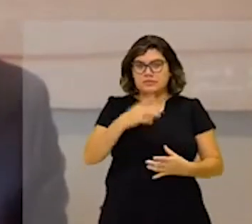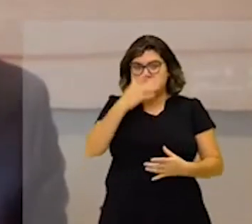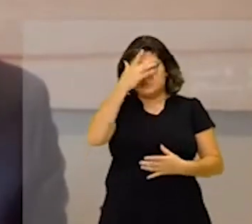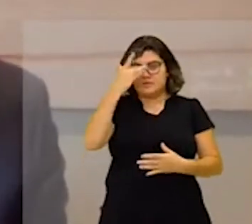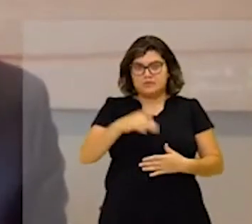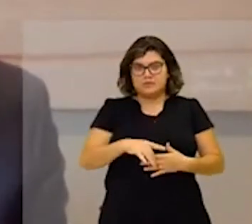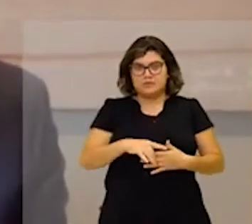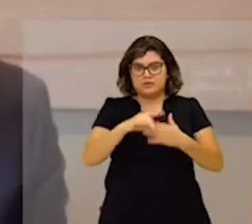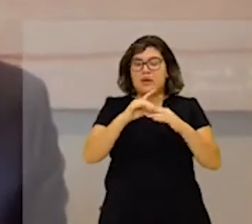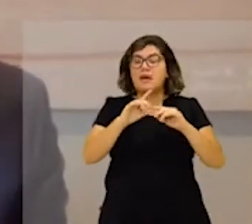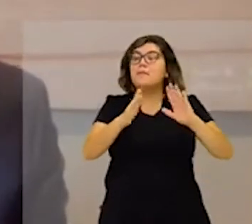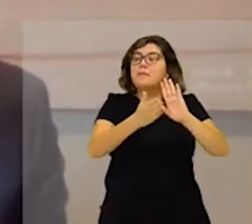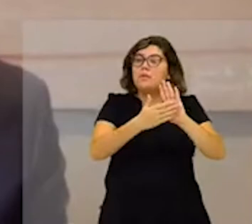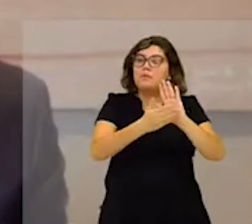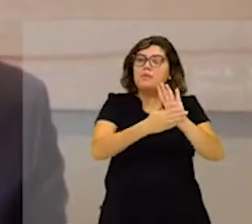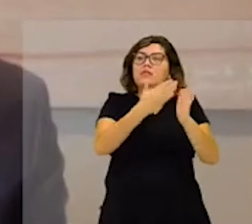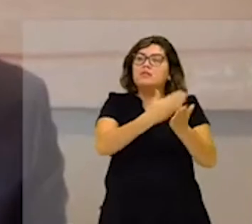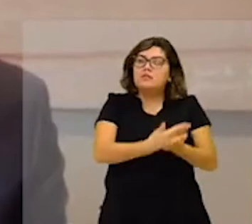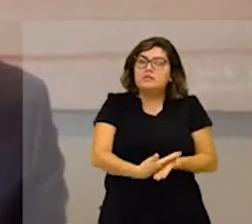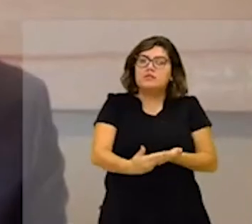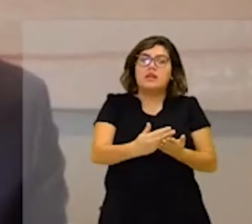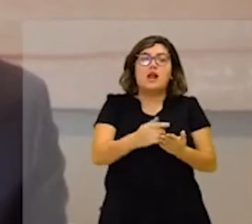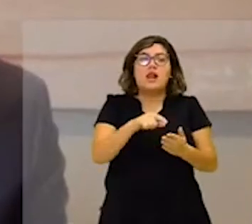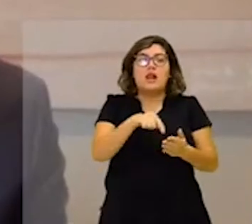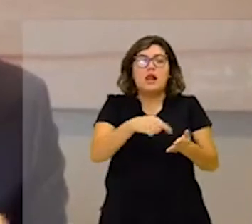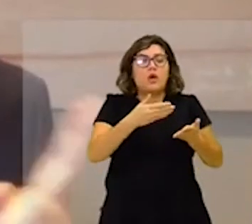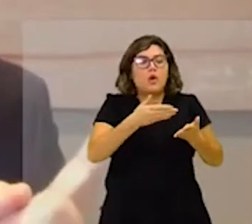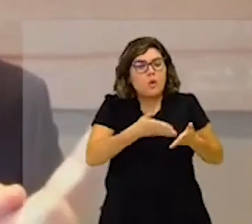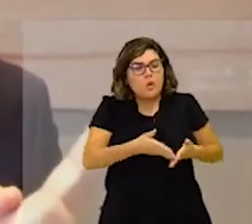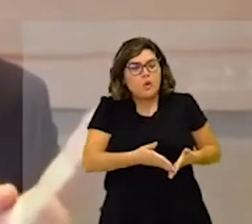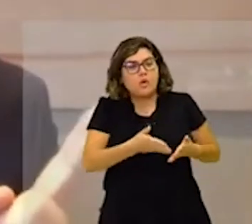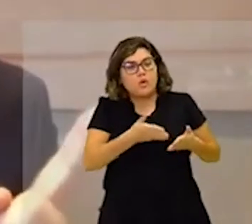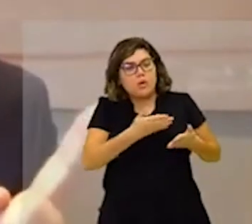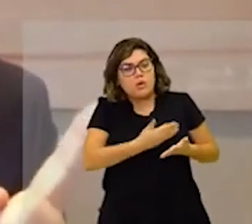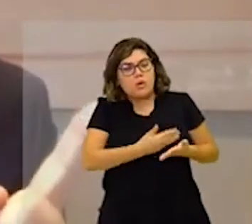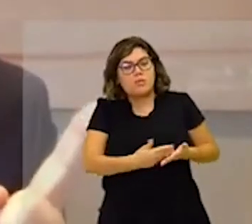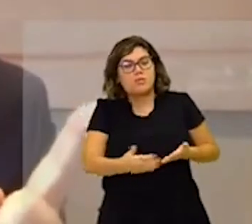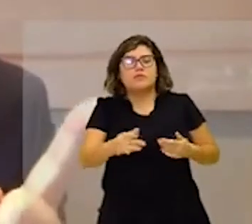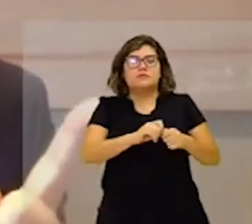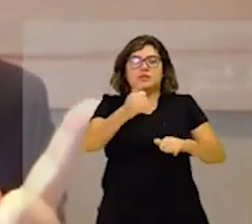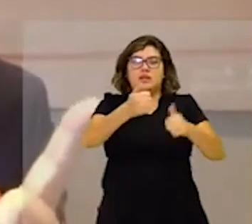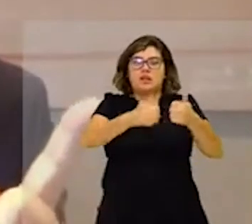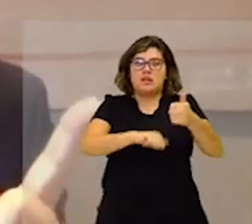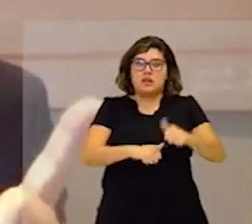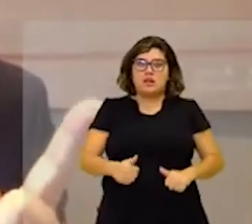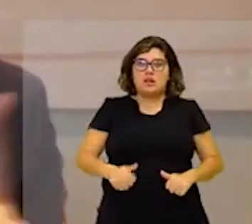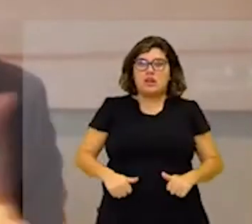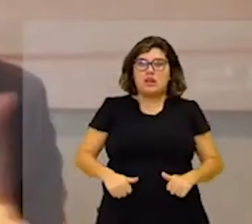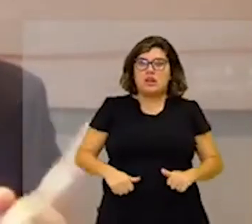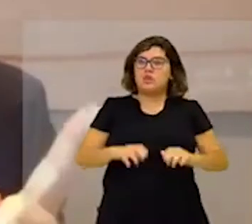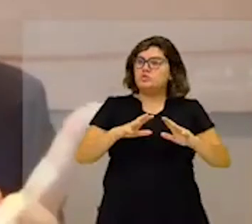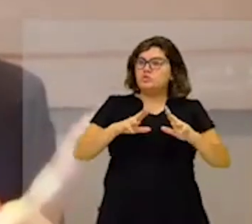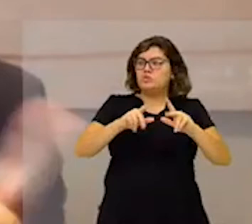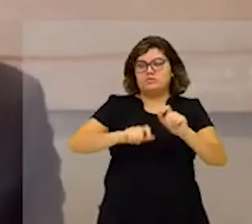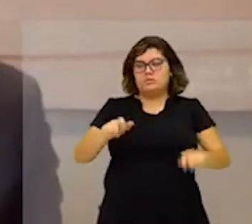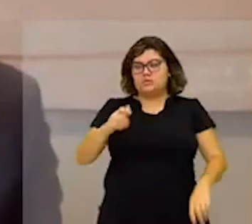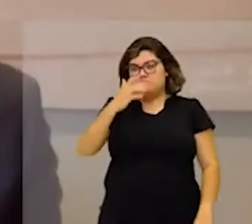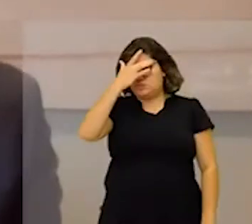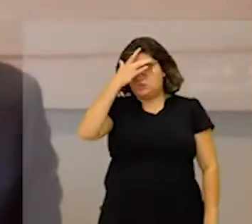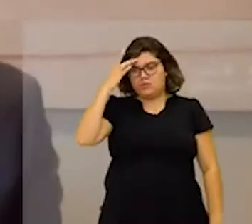inicial a nasce ela nasce fazendo análise de todas as de todo o grupo está disposto pode ser